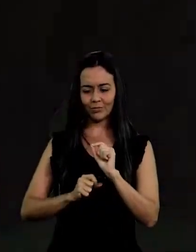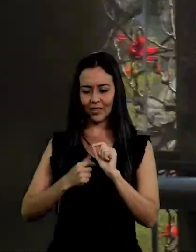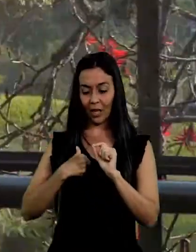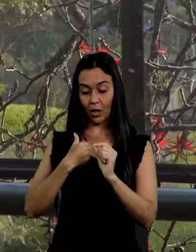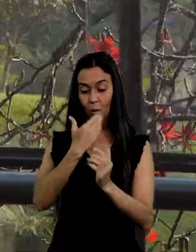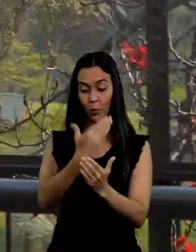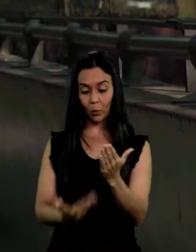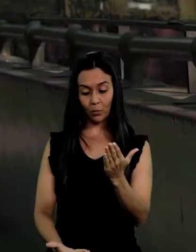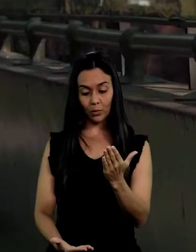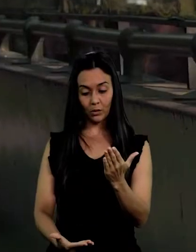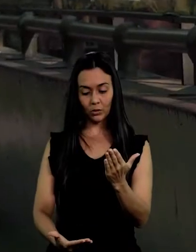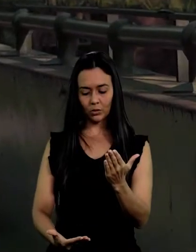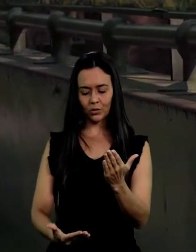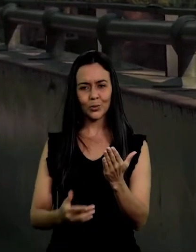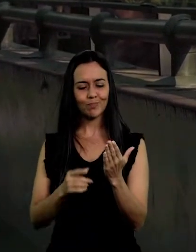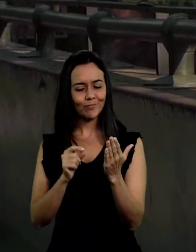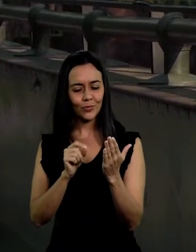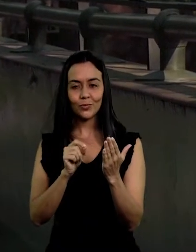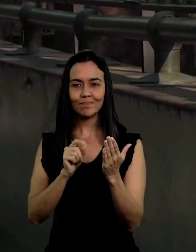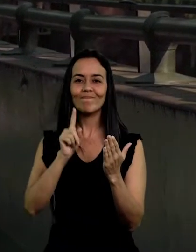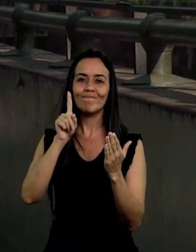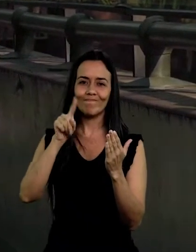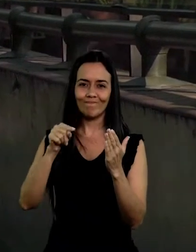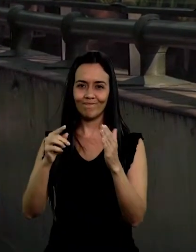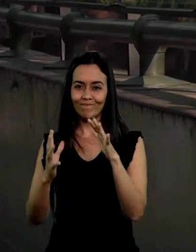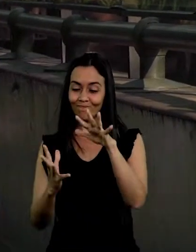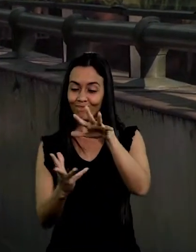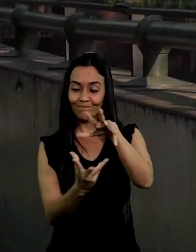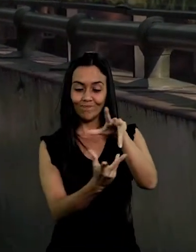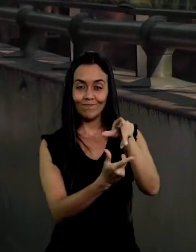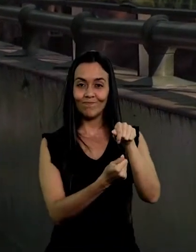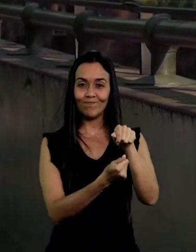Sim, sim, exatamente. O luto é da comunidade, né?